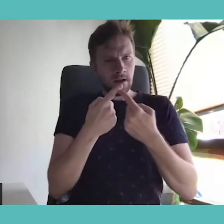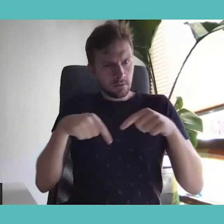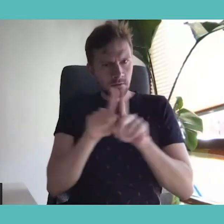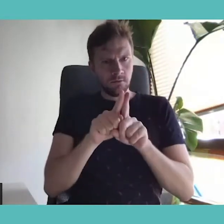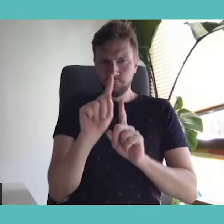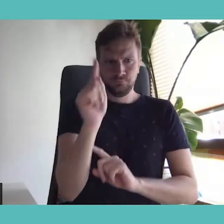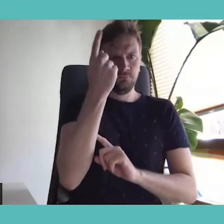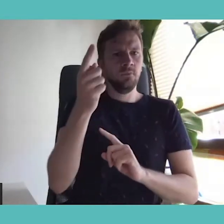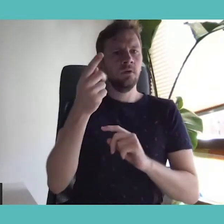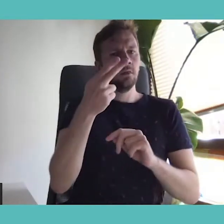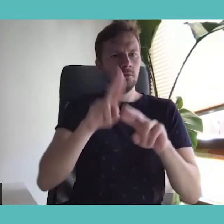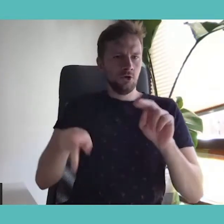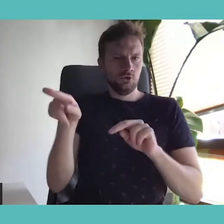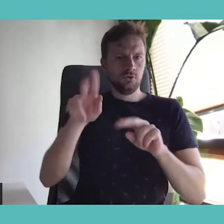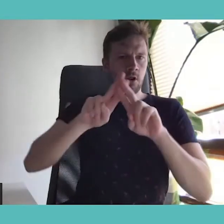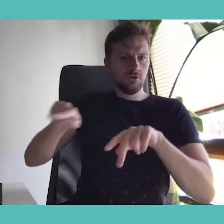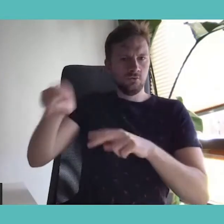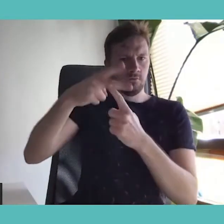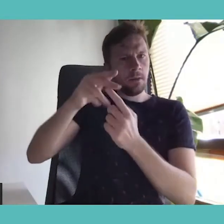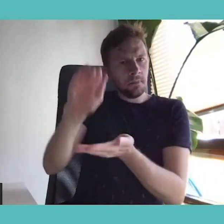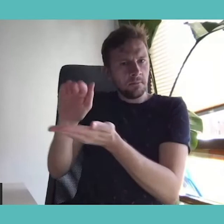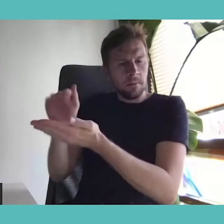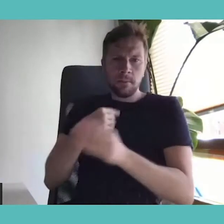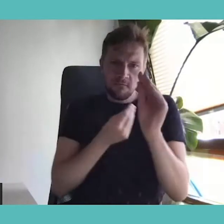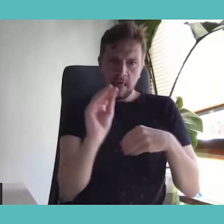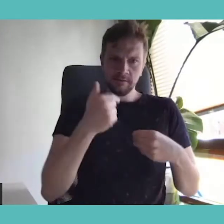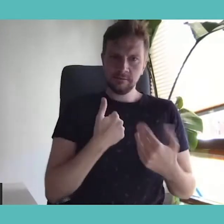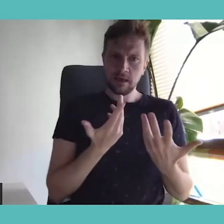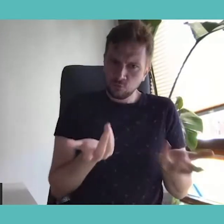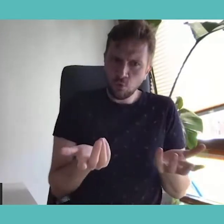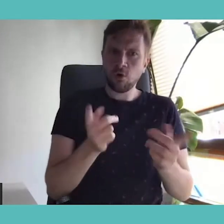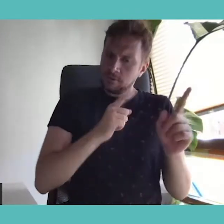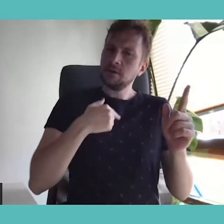Realizujemy zapisy ustawy w największym stopniu na tle innych stacji.